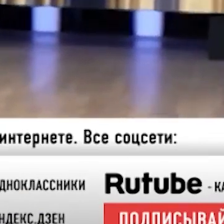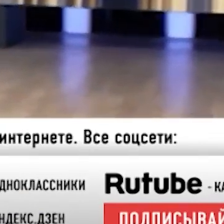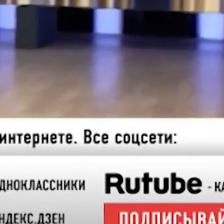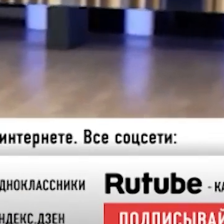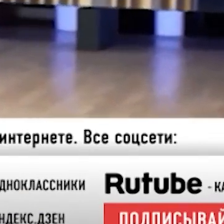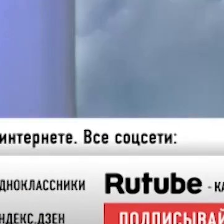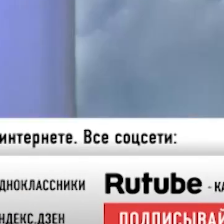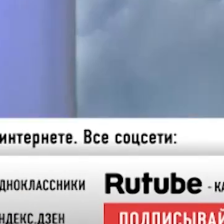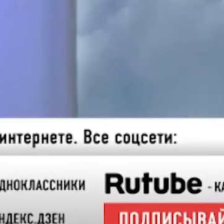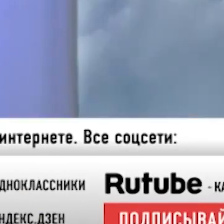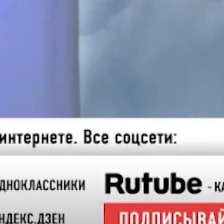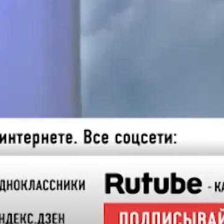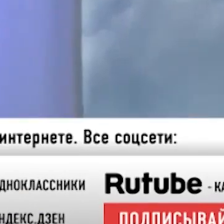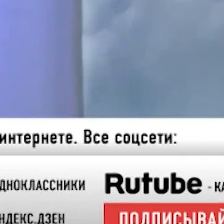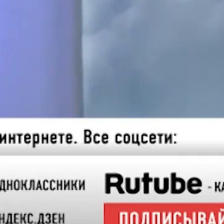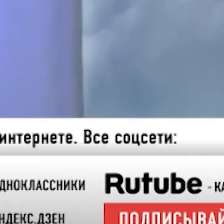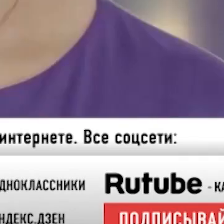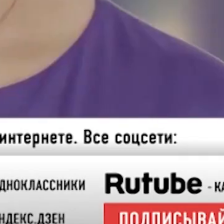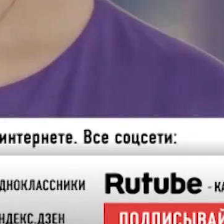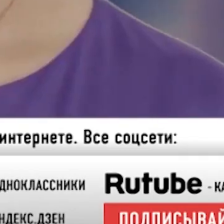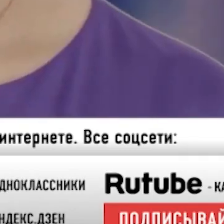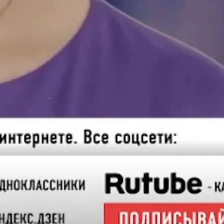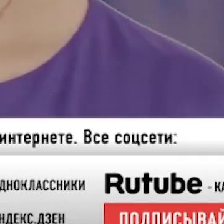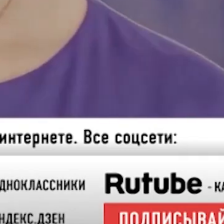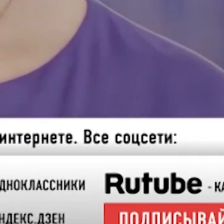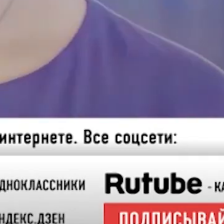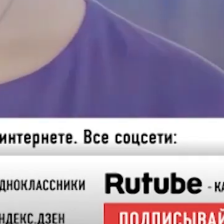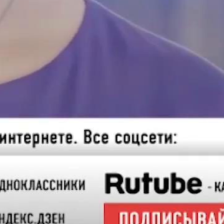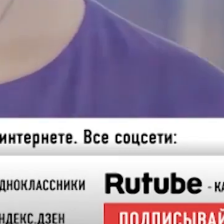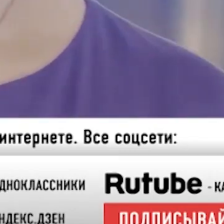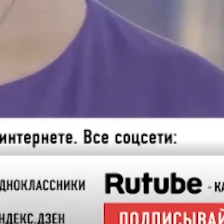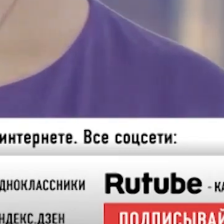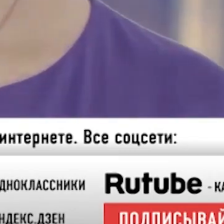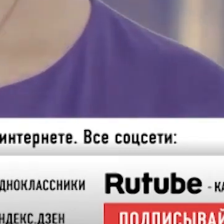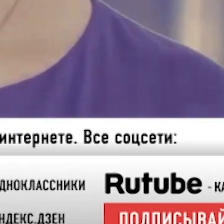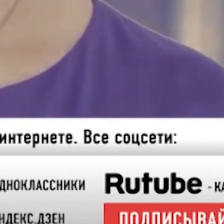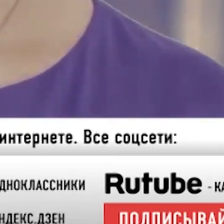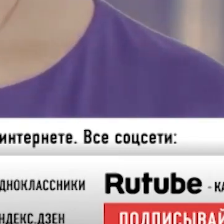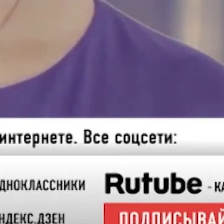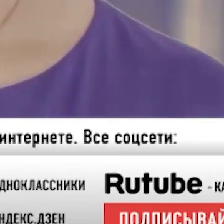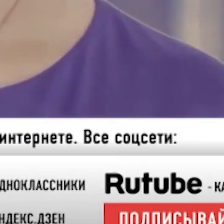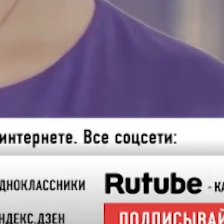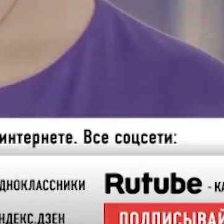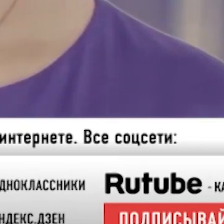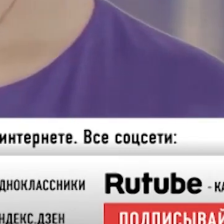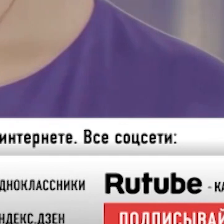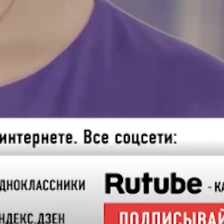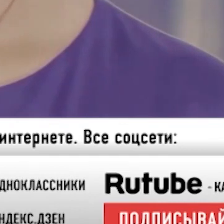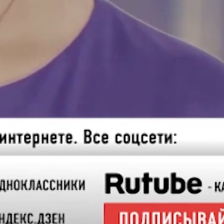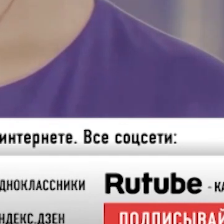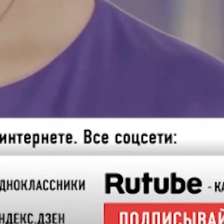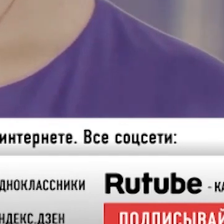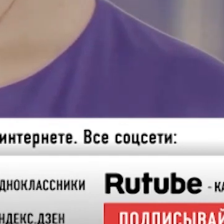говорят все и то что увидели только мы главное с Анной Шафран по воскресеньям подпишись на главное